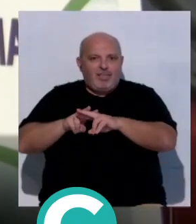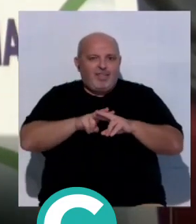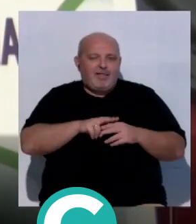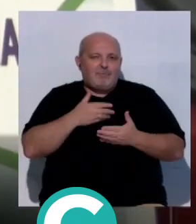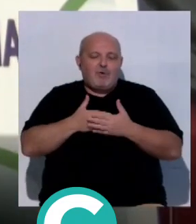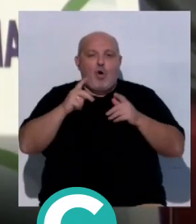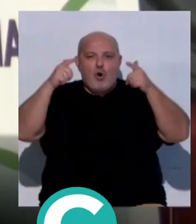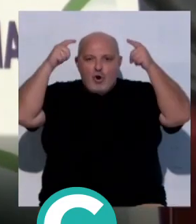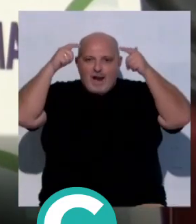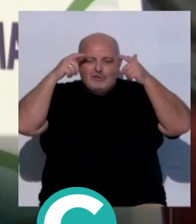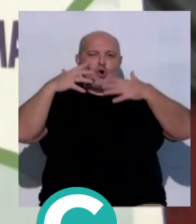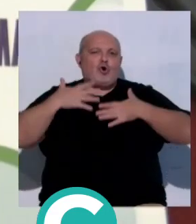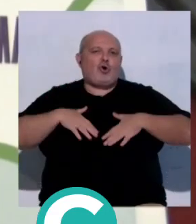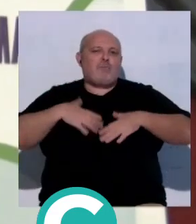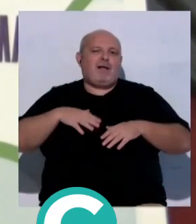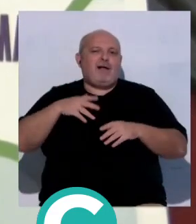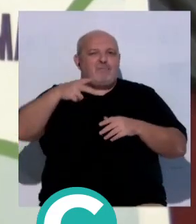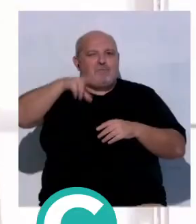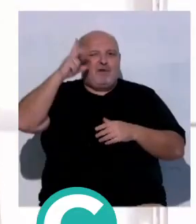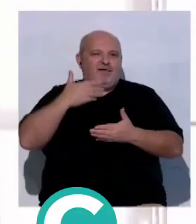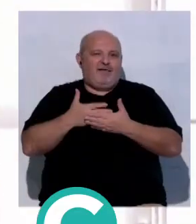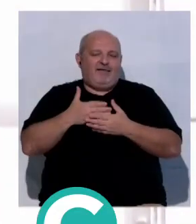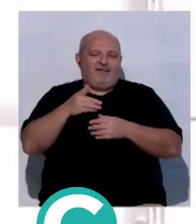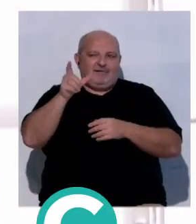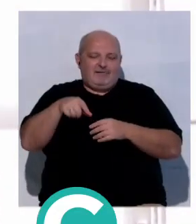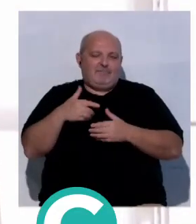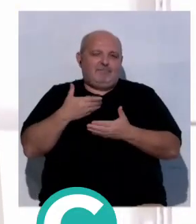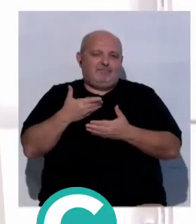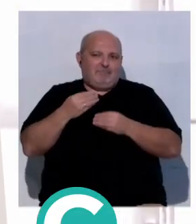un casco o la ropa que usan habitualmente los efectivos del consorcio para apagar un